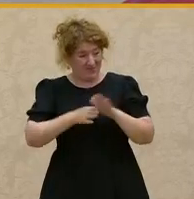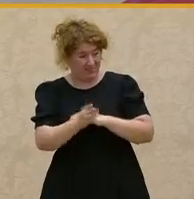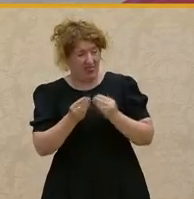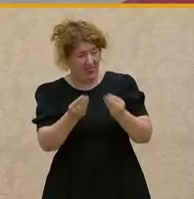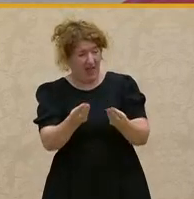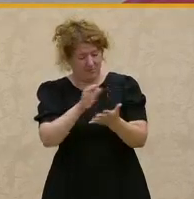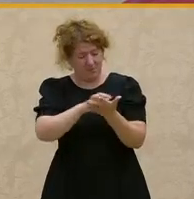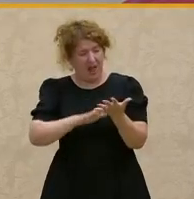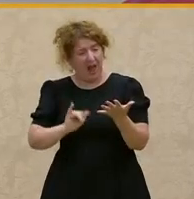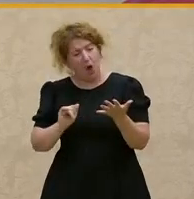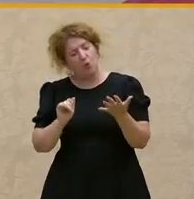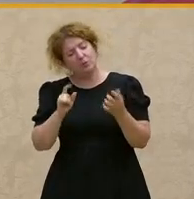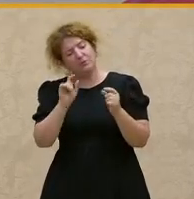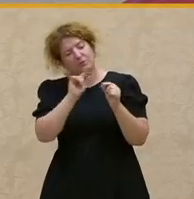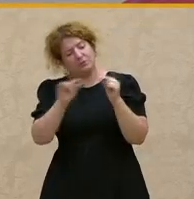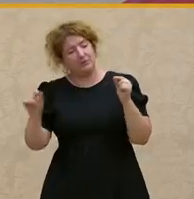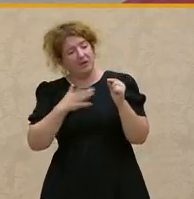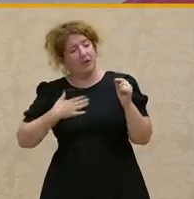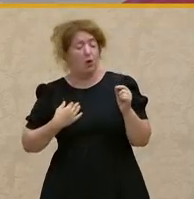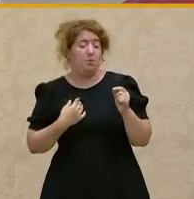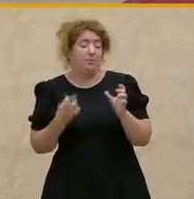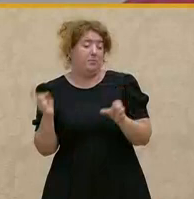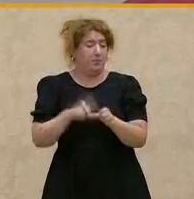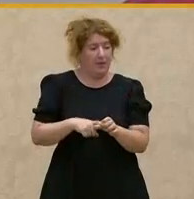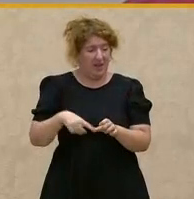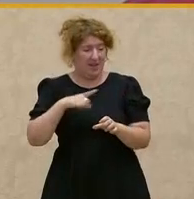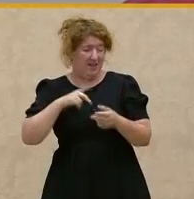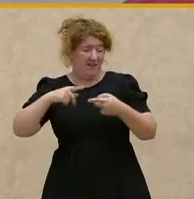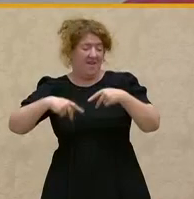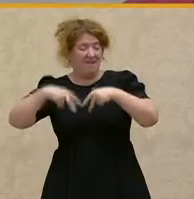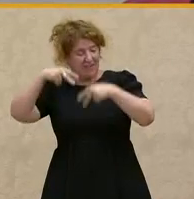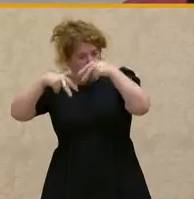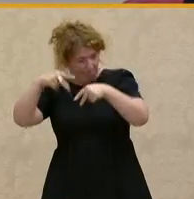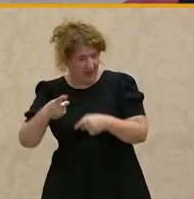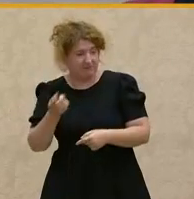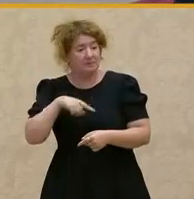un formulario para uniros a FESOCE y dar soporte a las personas con sordoceguera.